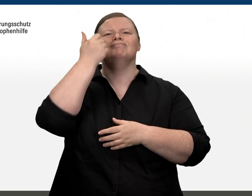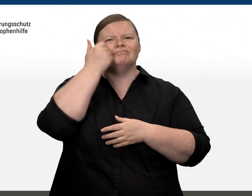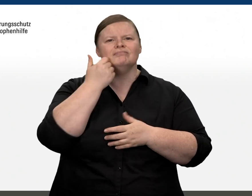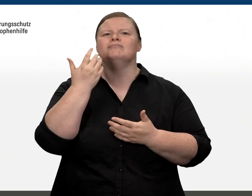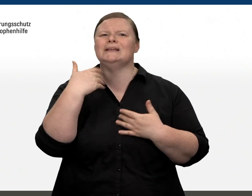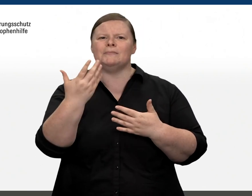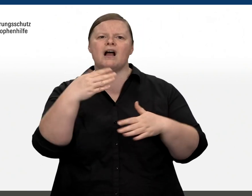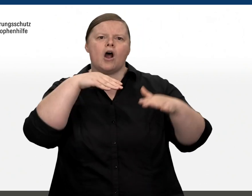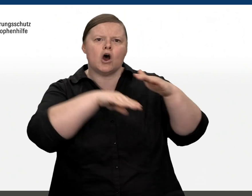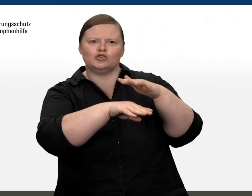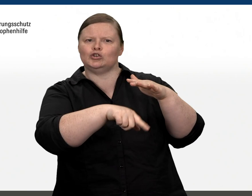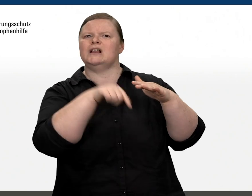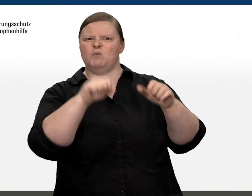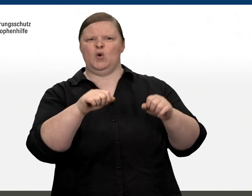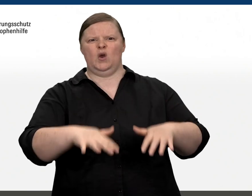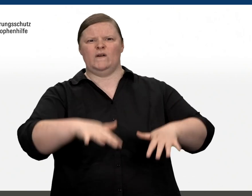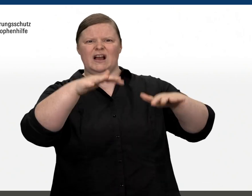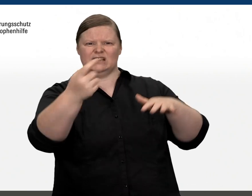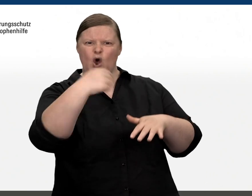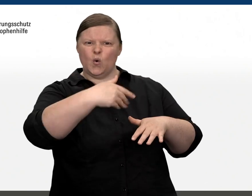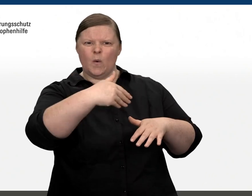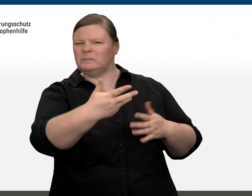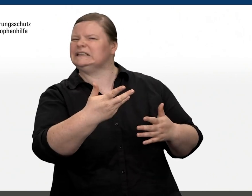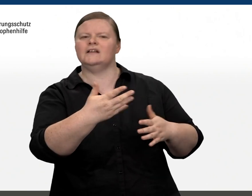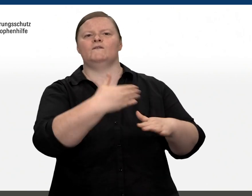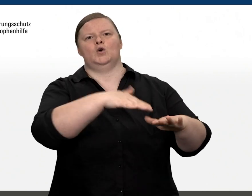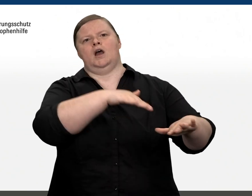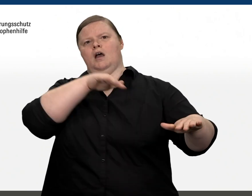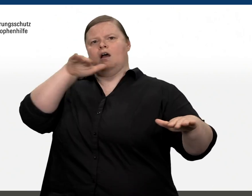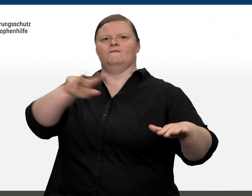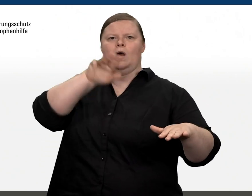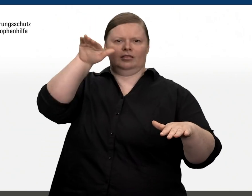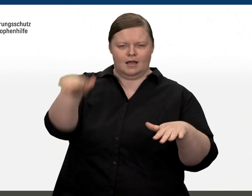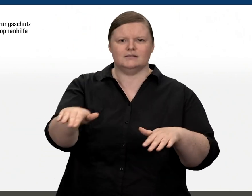Fahren Sie Ihr Auto rechtzeitig aus gefährdeten Garagen